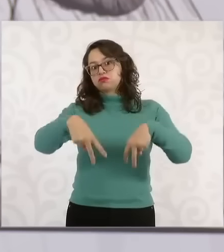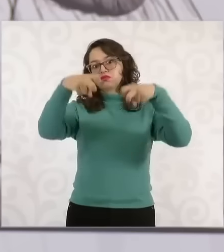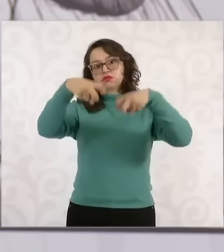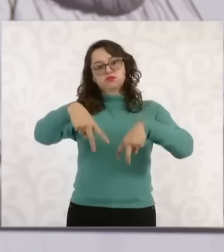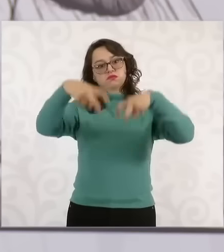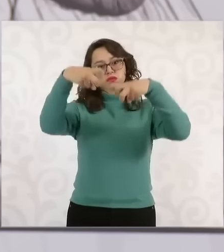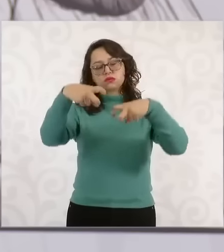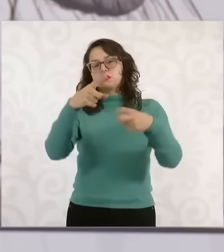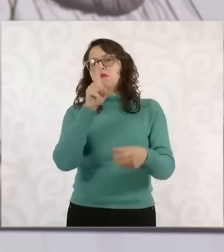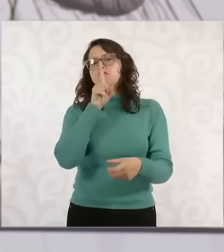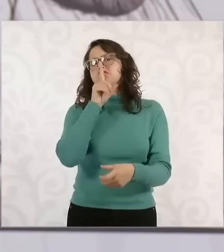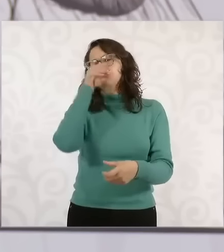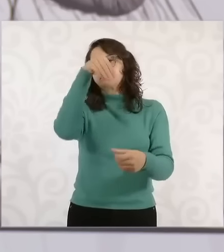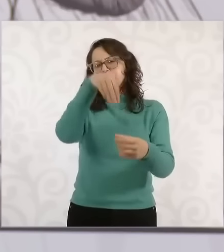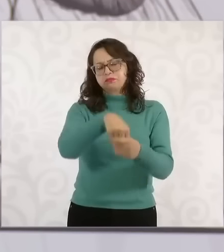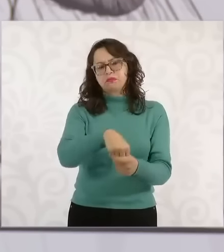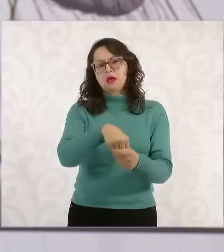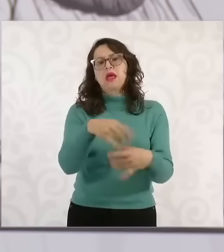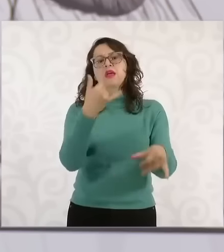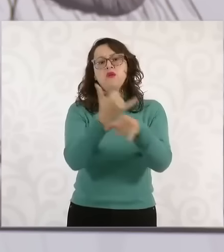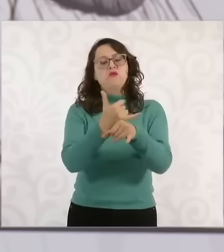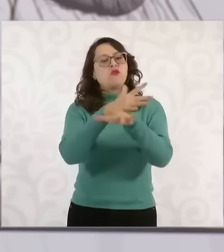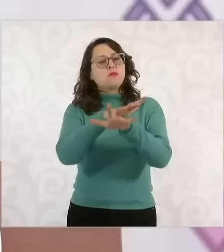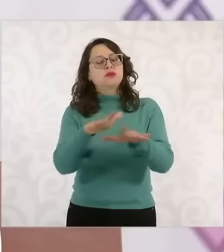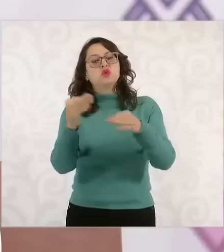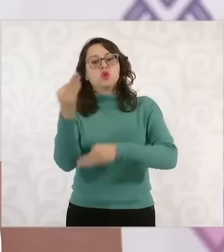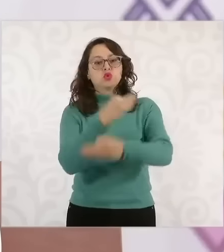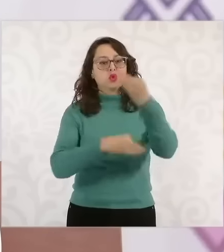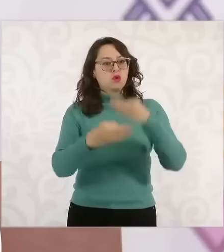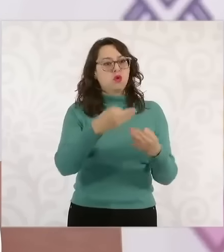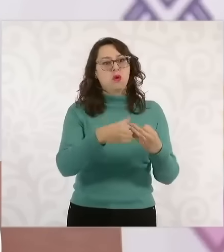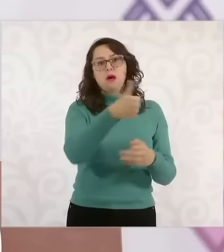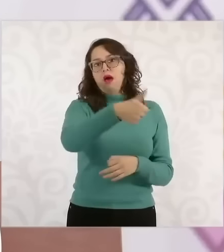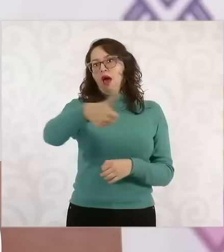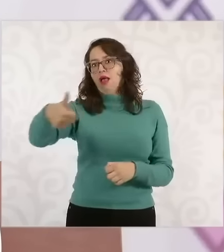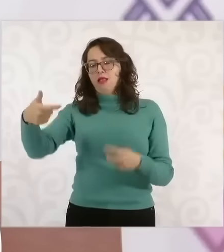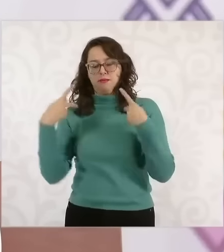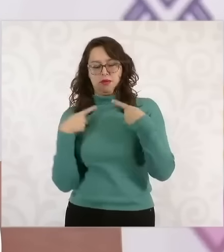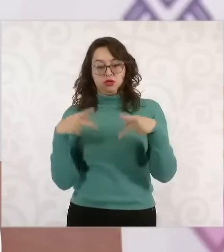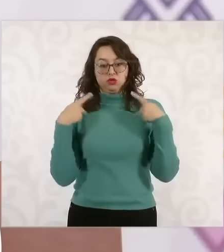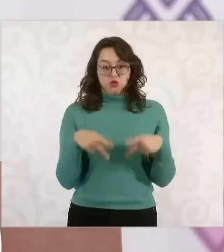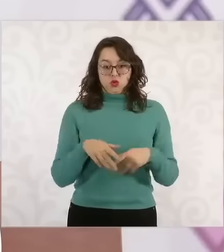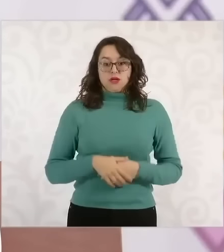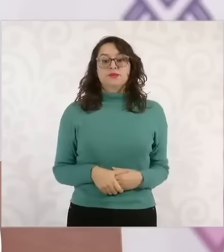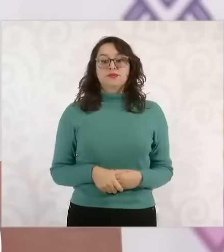protegida y toda la información referente a la persona. Cuando uno llega a un centro de salud,